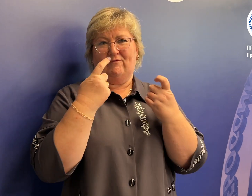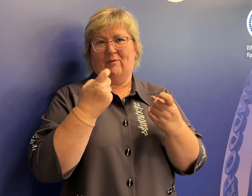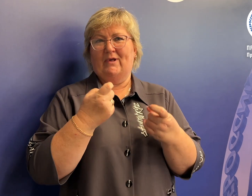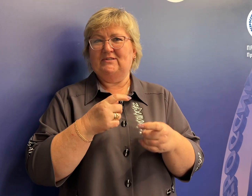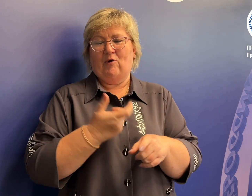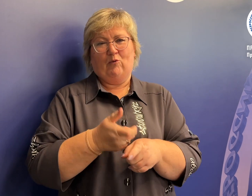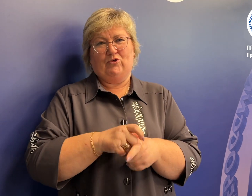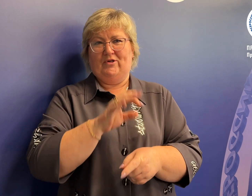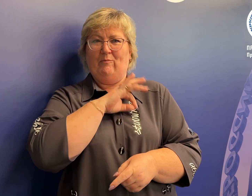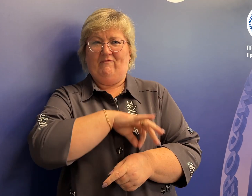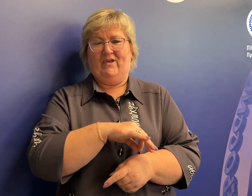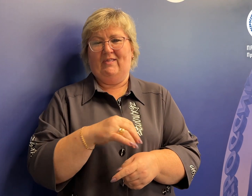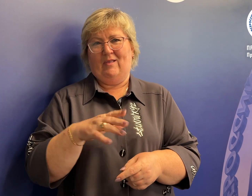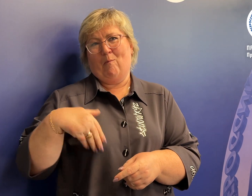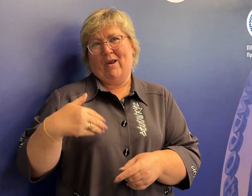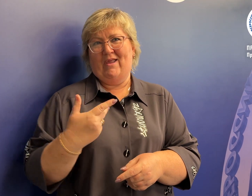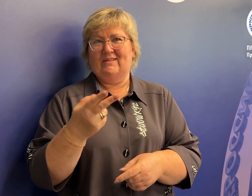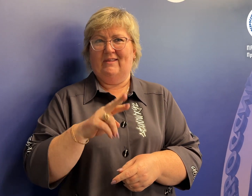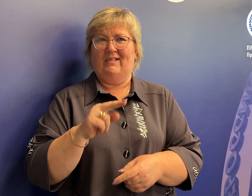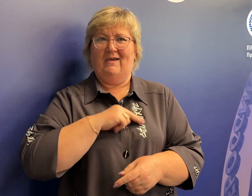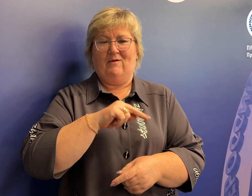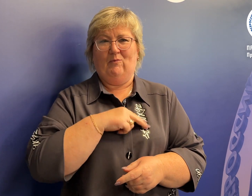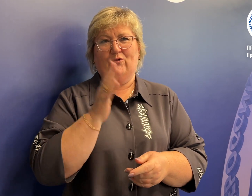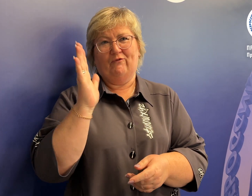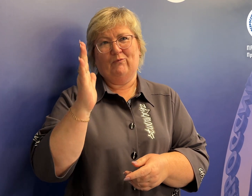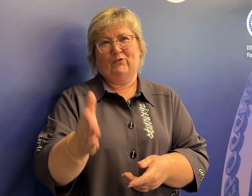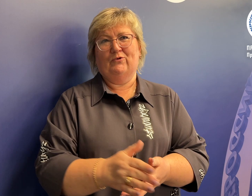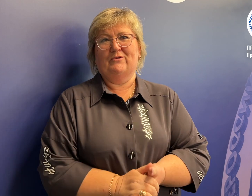оказалась новой и интересной и будет полезна в будущей работе.